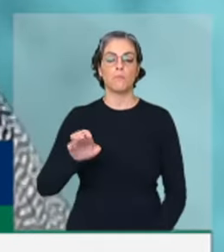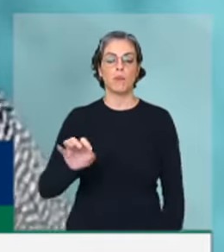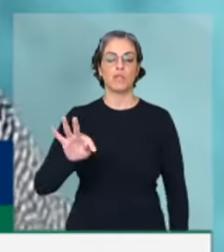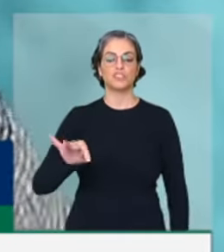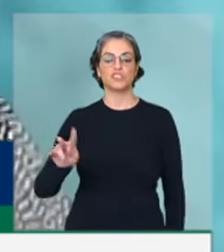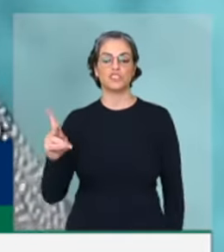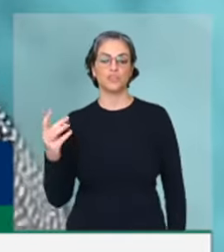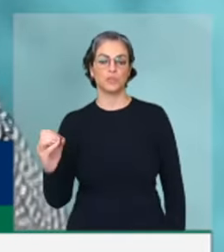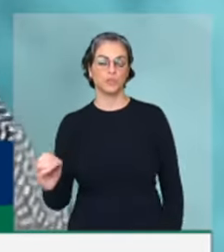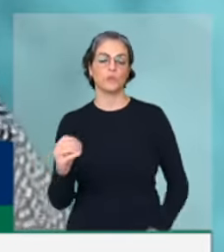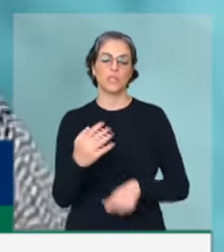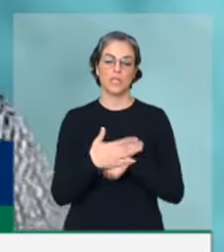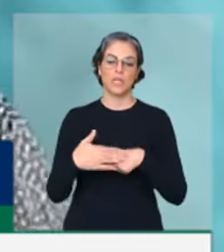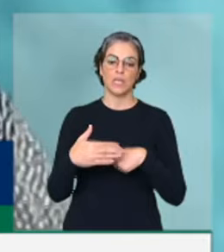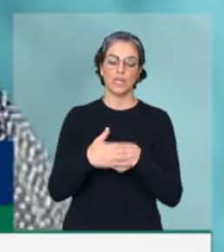FUNDARAM A AÇÃO POPULAR. O MOVIMENTO REVOLUCIONÁRIO